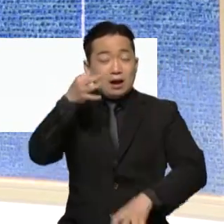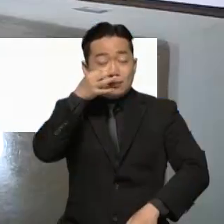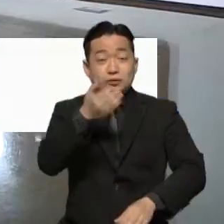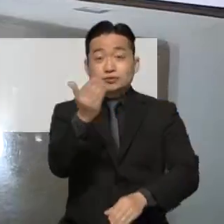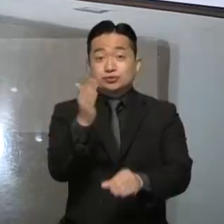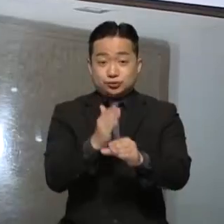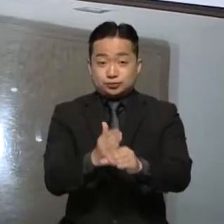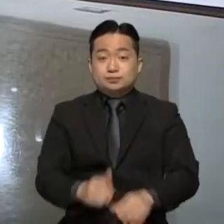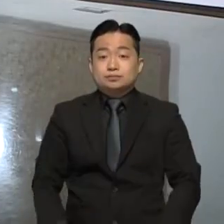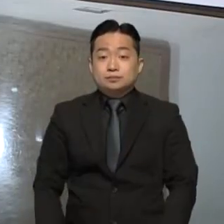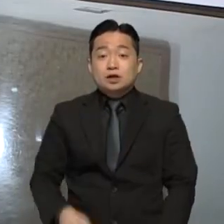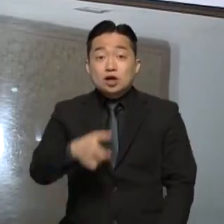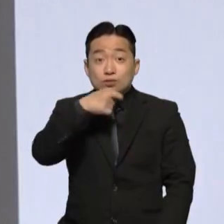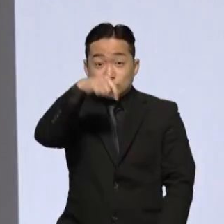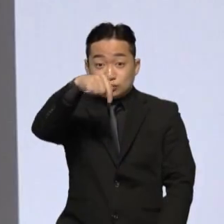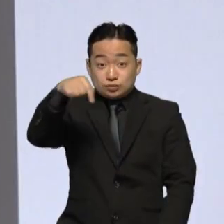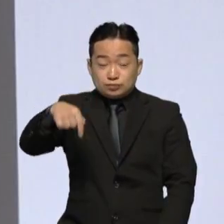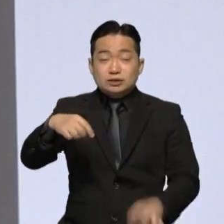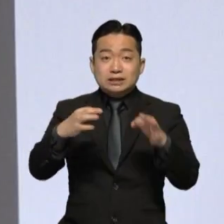(기자) 물방울 작가 김창렬과 이우한,